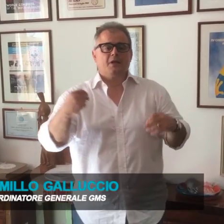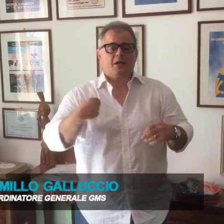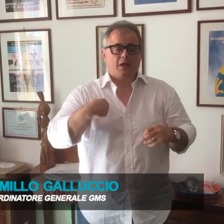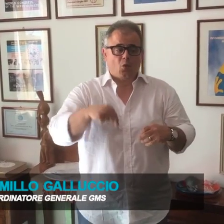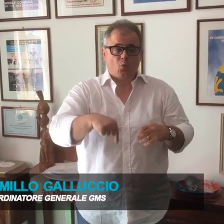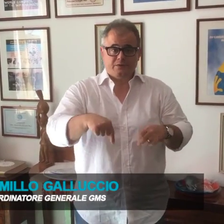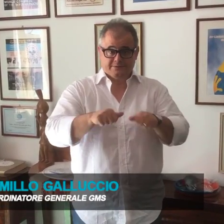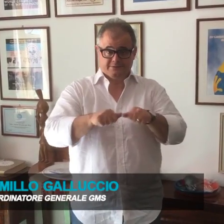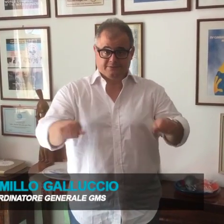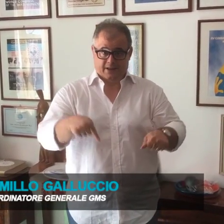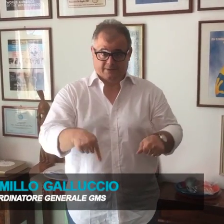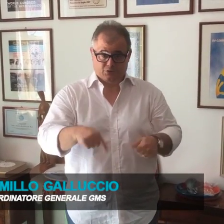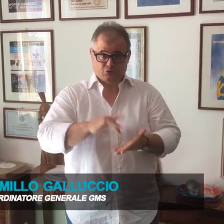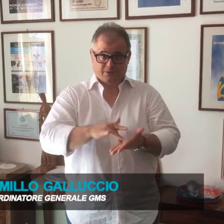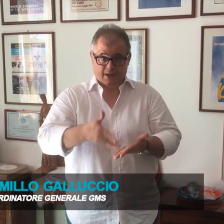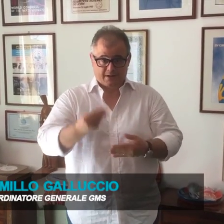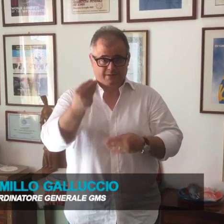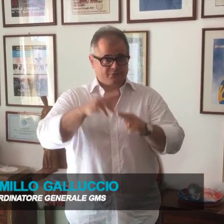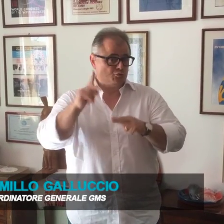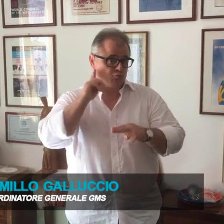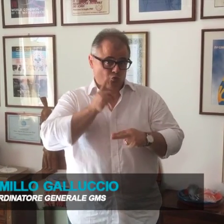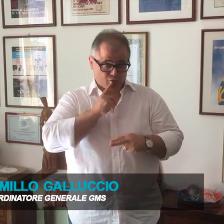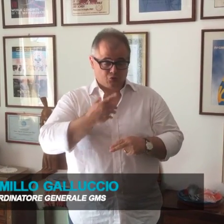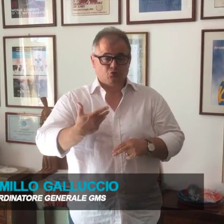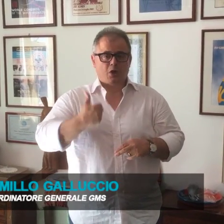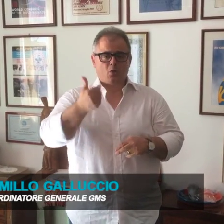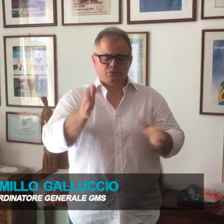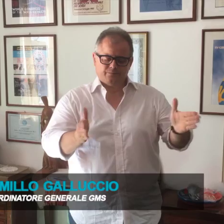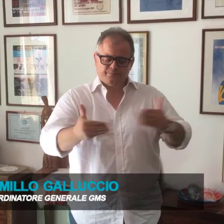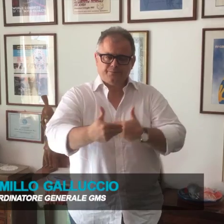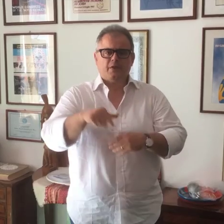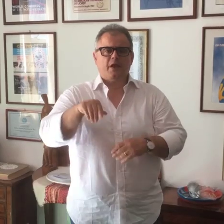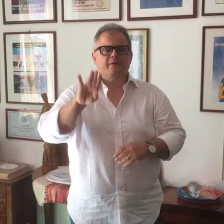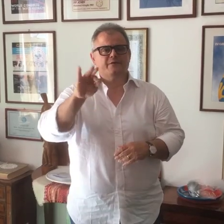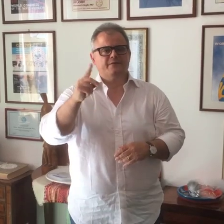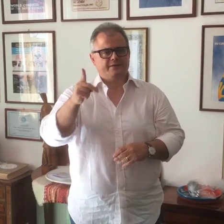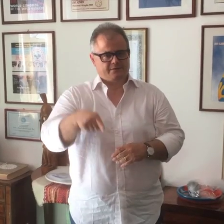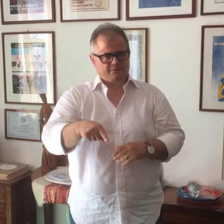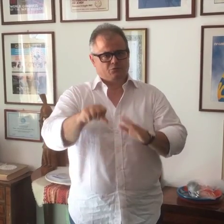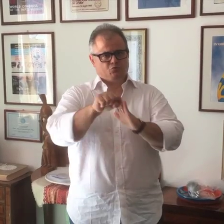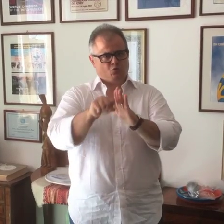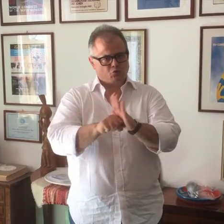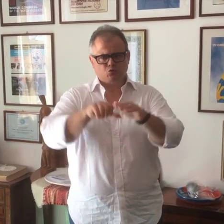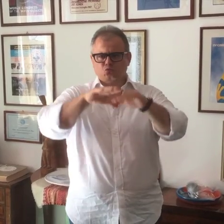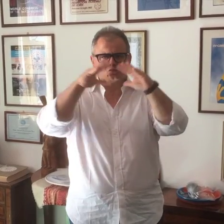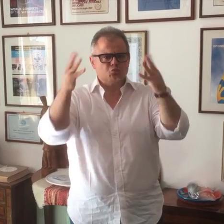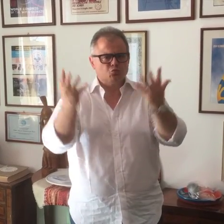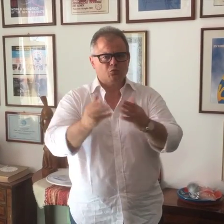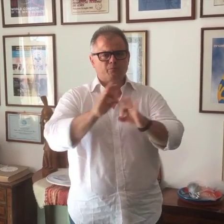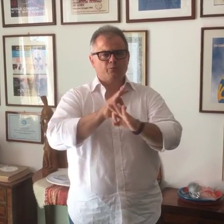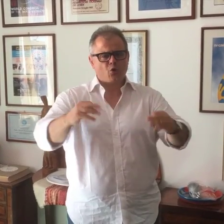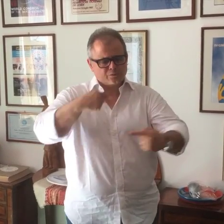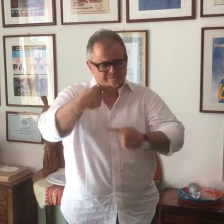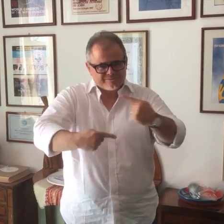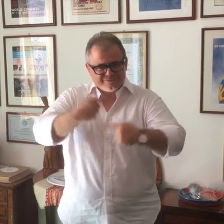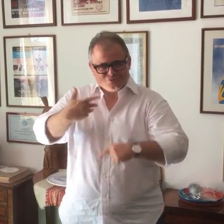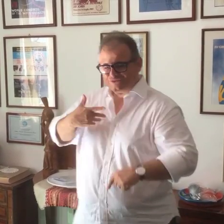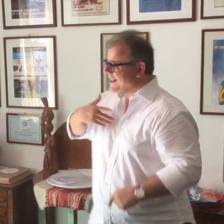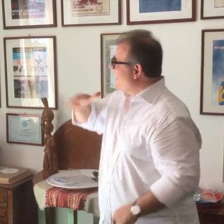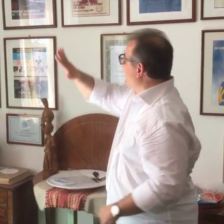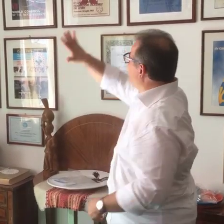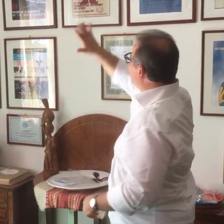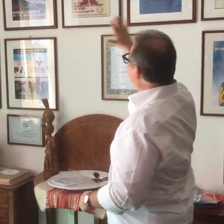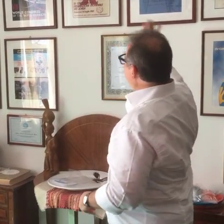Qui alla Sede Centrale dell'ENS, c'è una stanza della WFD dove contengono tutti i suoi cimeli, questo è